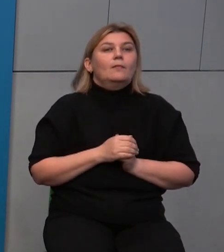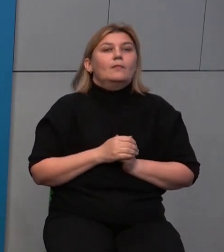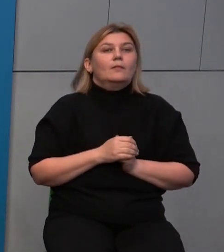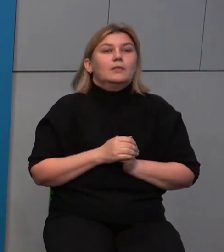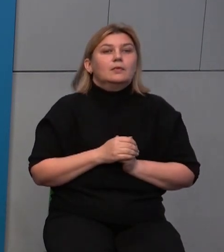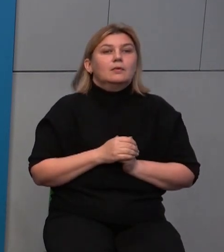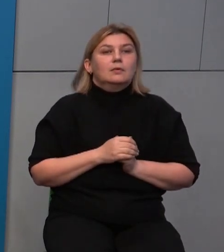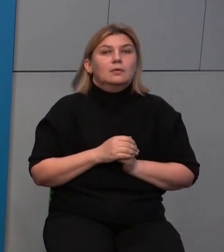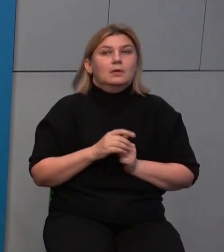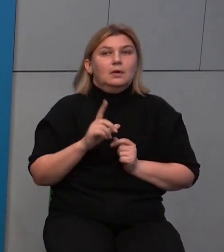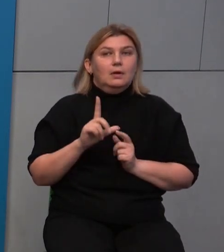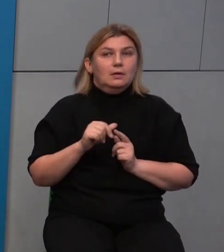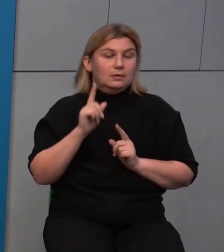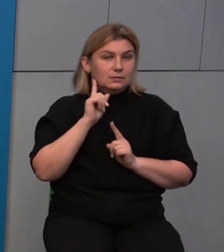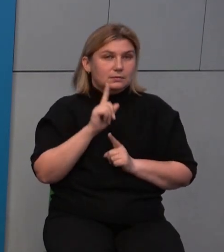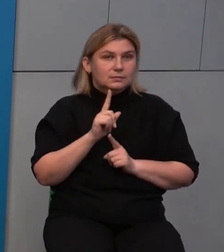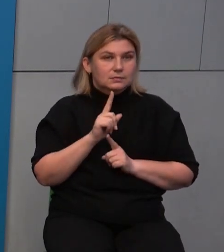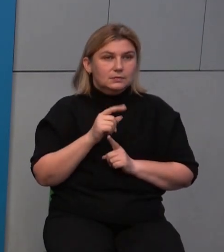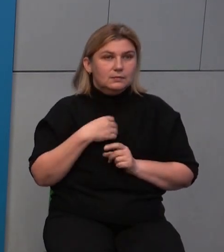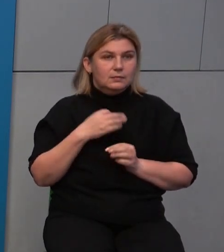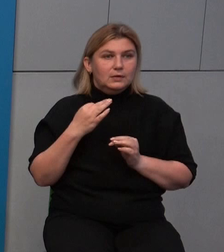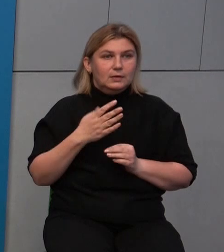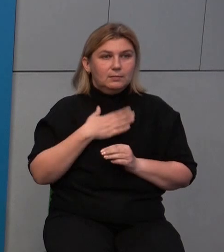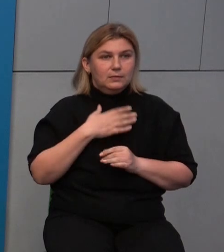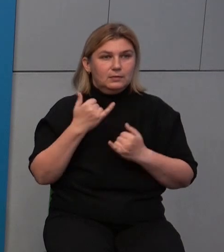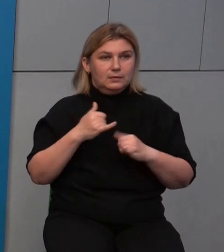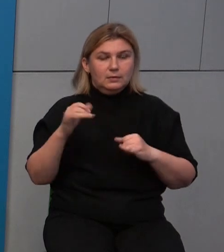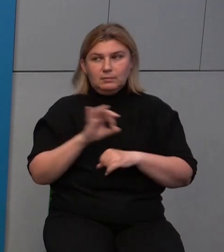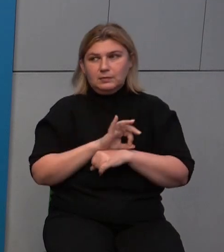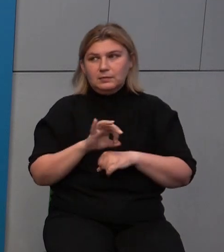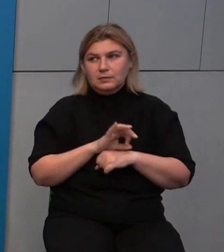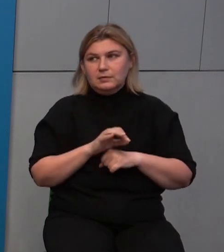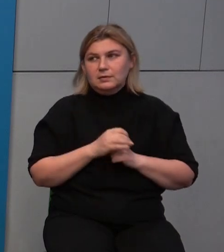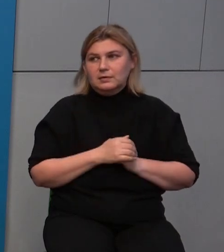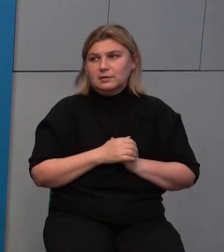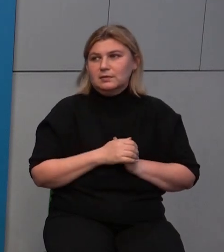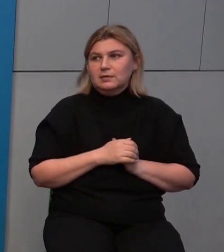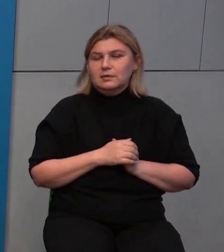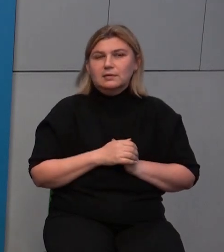ale rzeczywiście teraz mam już inne projekty i bardziej związane z pisarstwem kobiet.